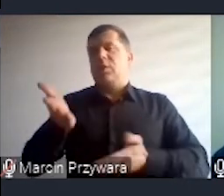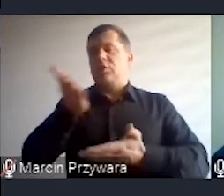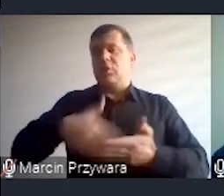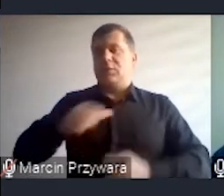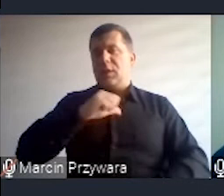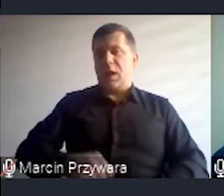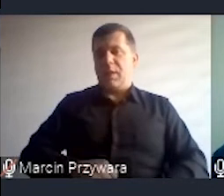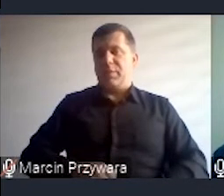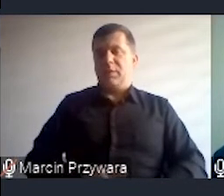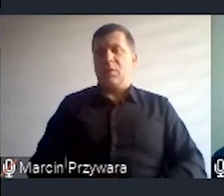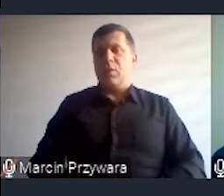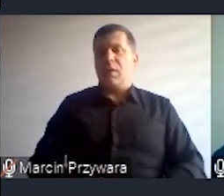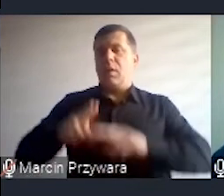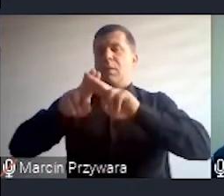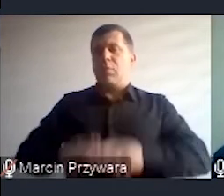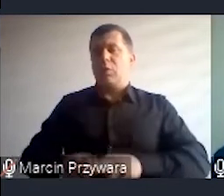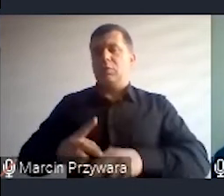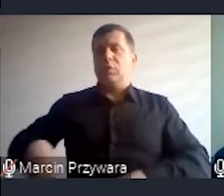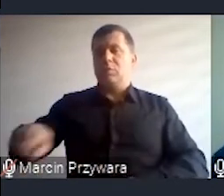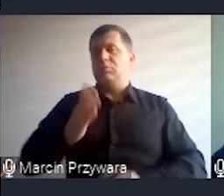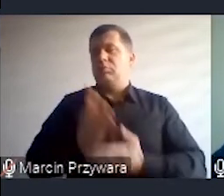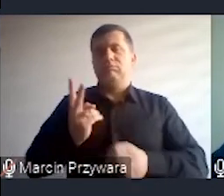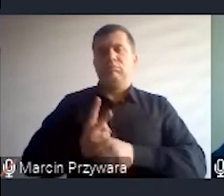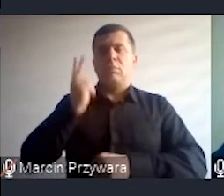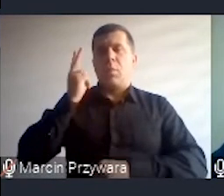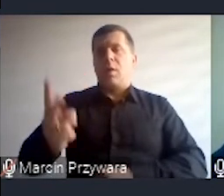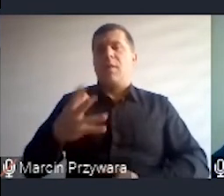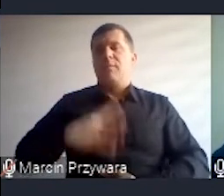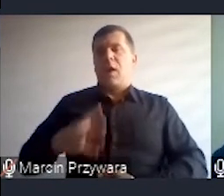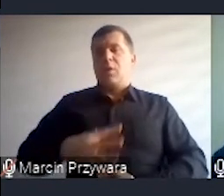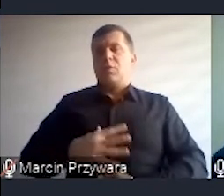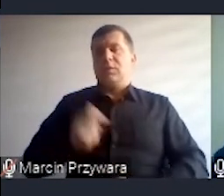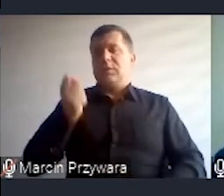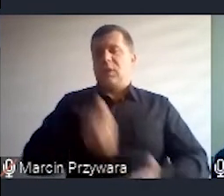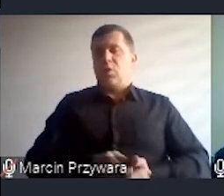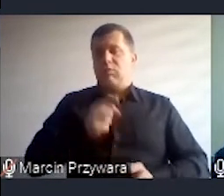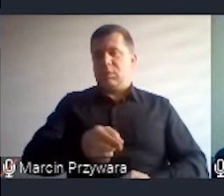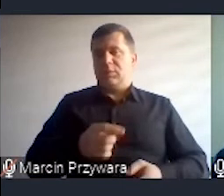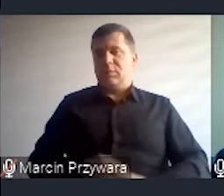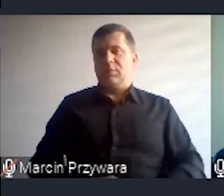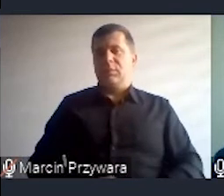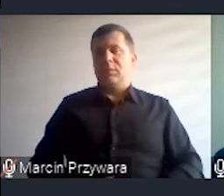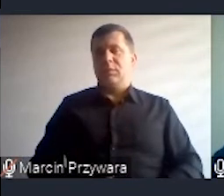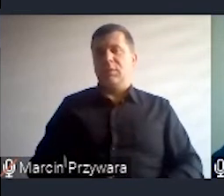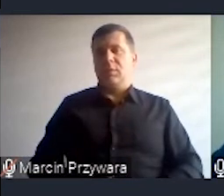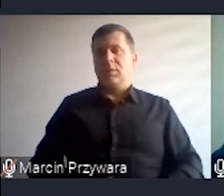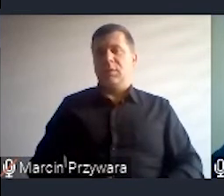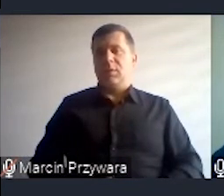ponieważ pozostałe elementy już wykraczają powyżej wartości zakupu.